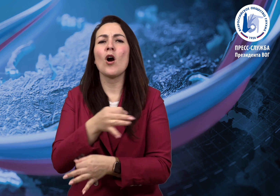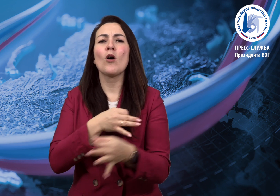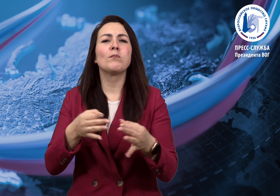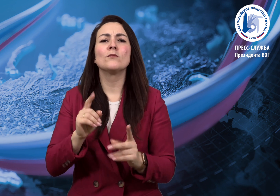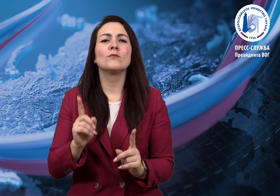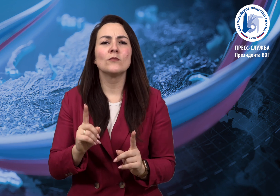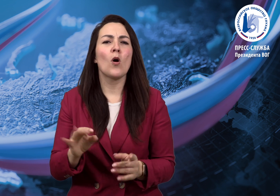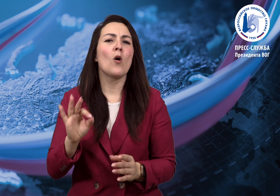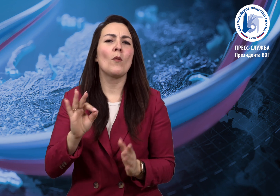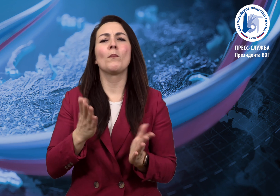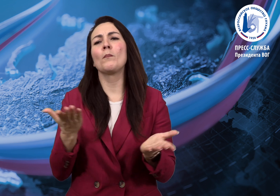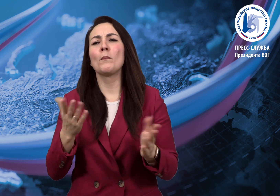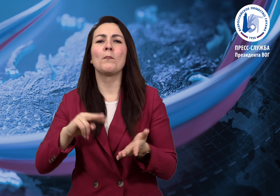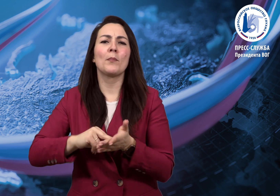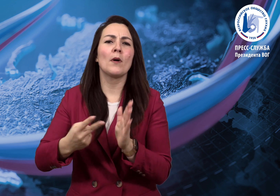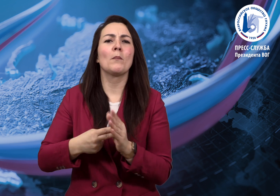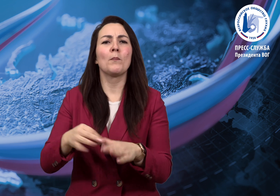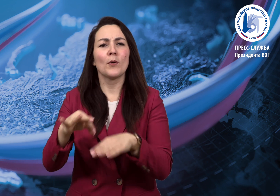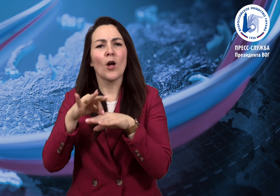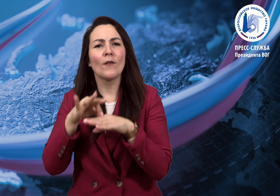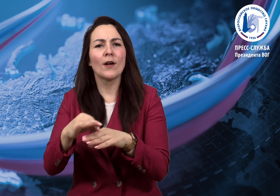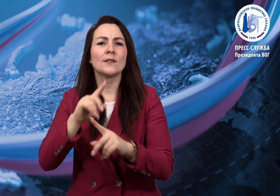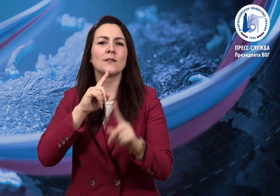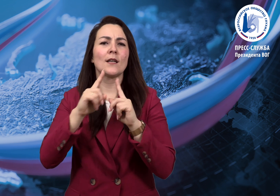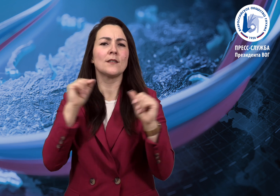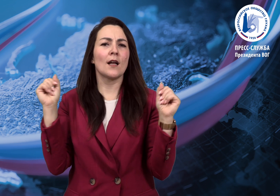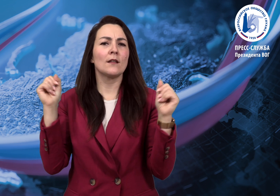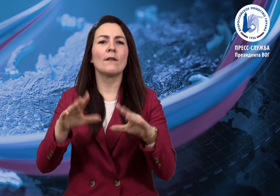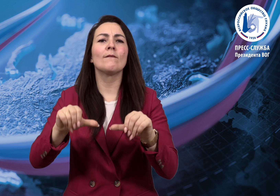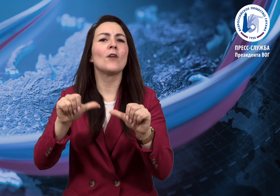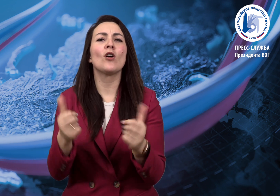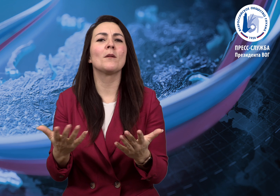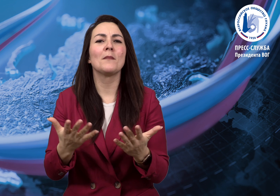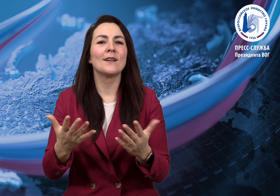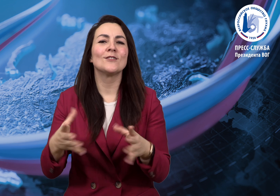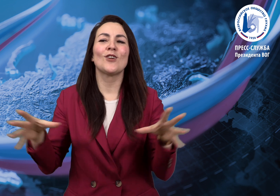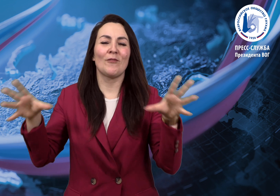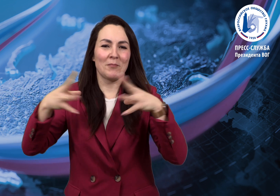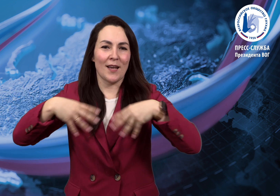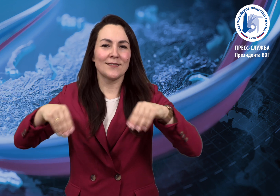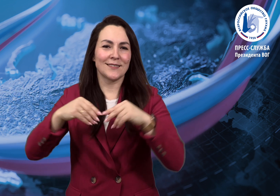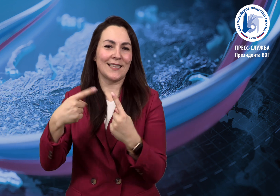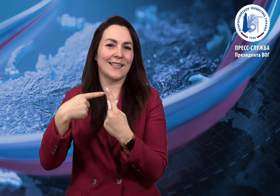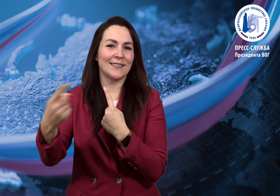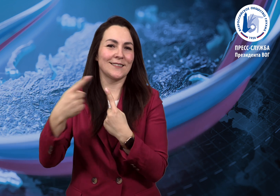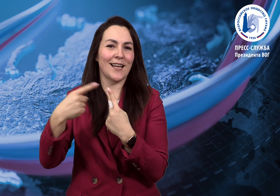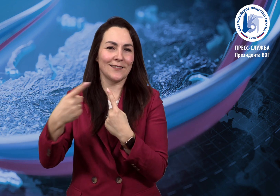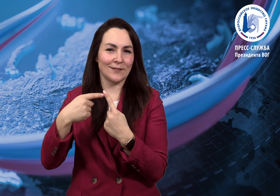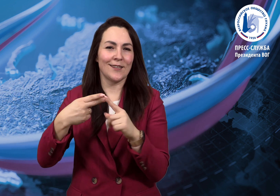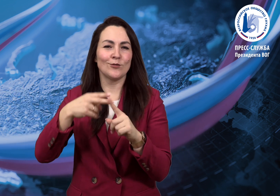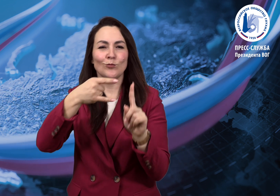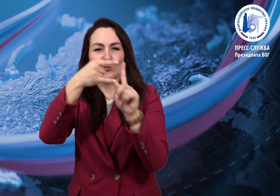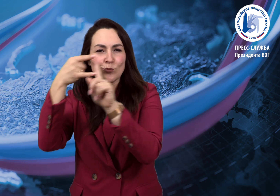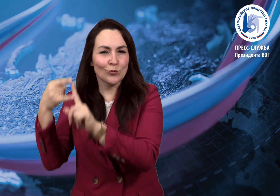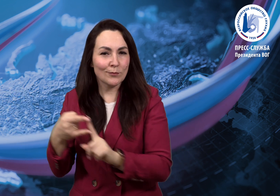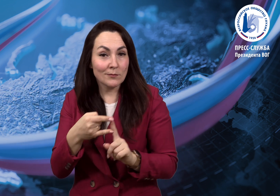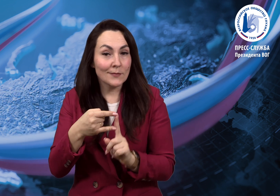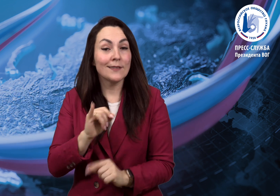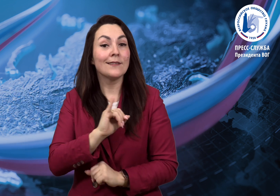Обсуждали порядок проведения заседаний в дистанционном формате